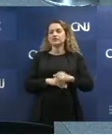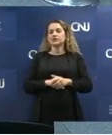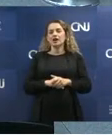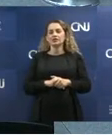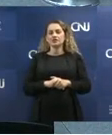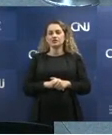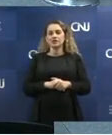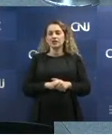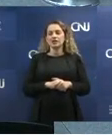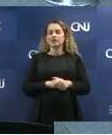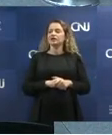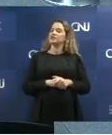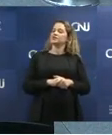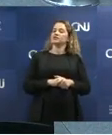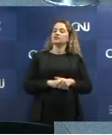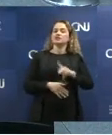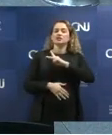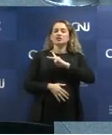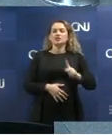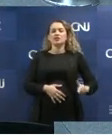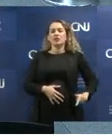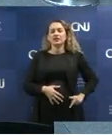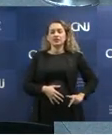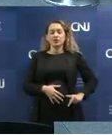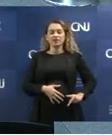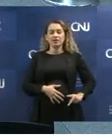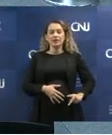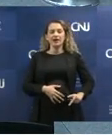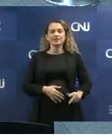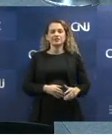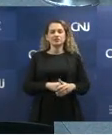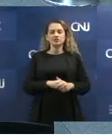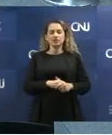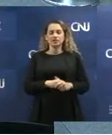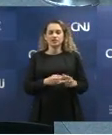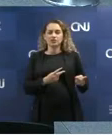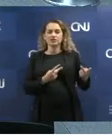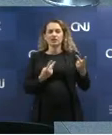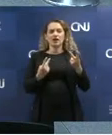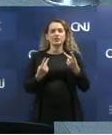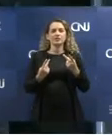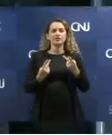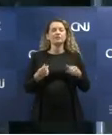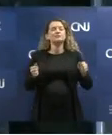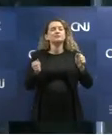Presidente, senhoras e senhores conselheiros, de forma muito sucinta, me sinto contemplado.